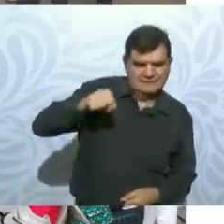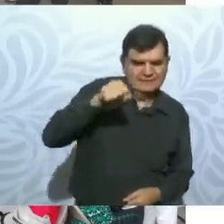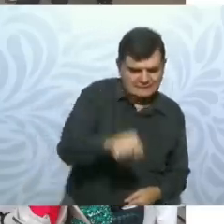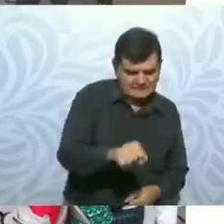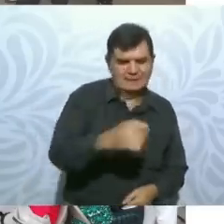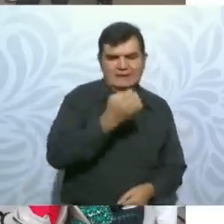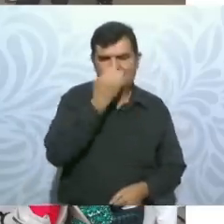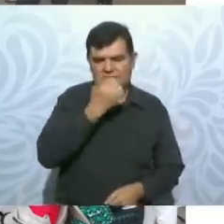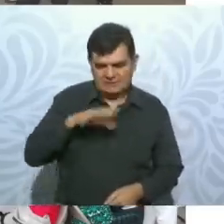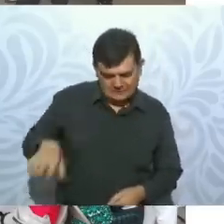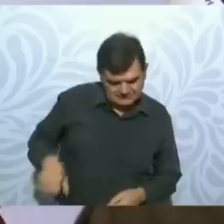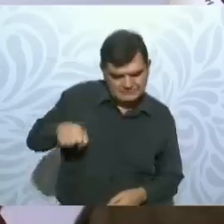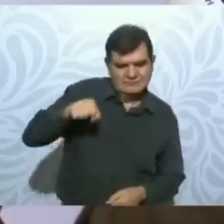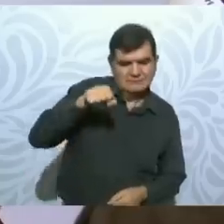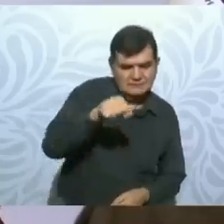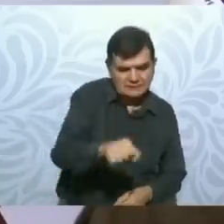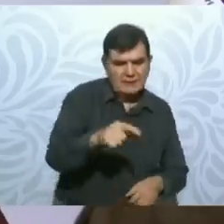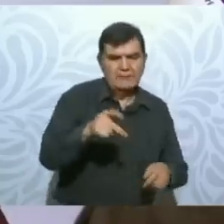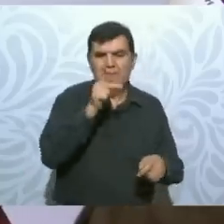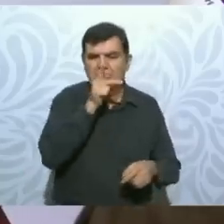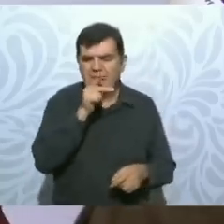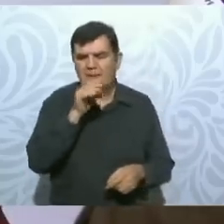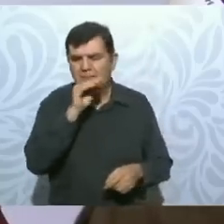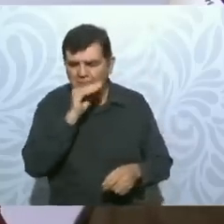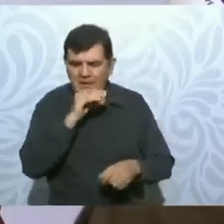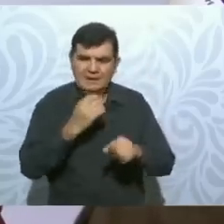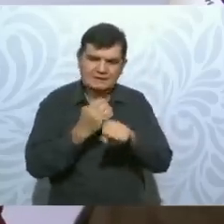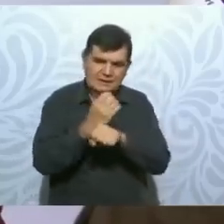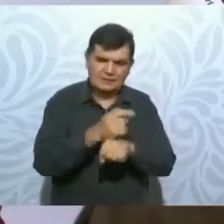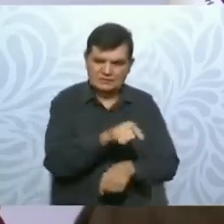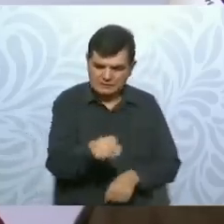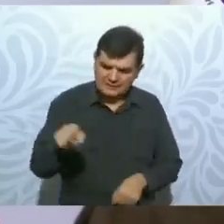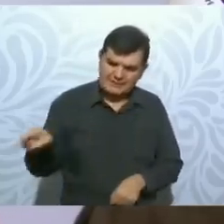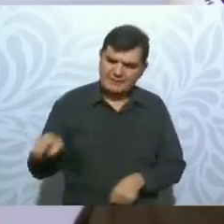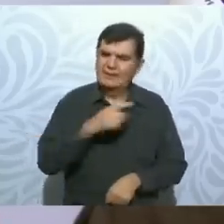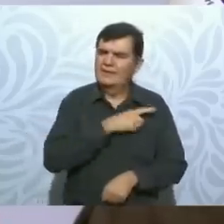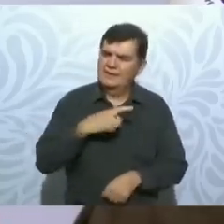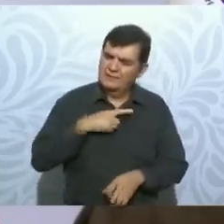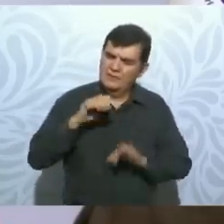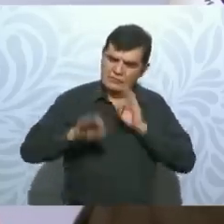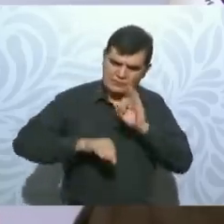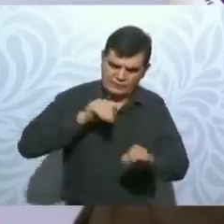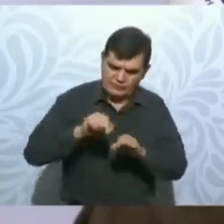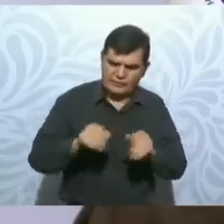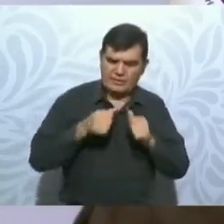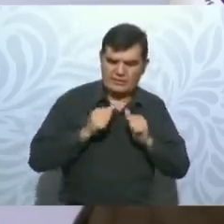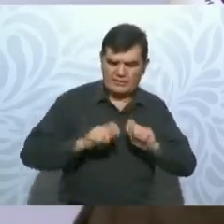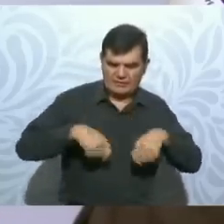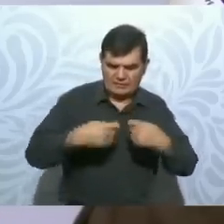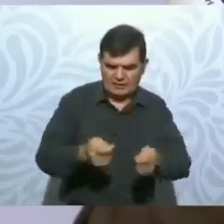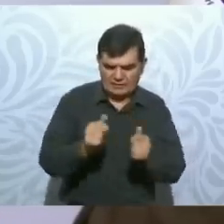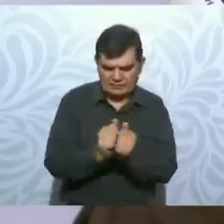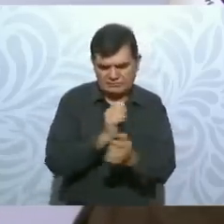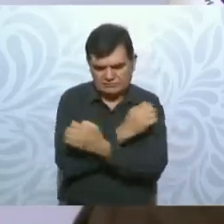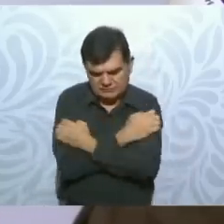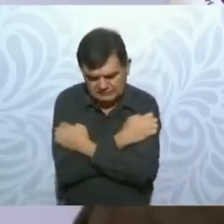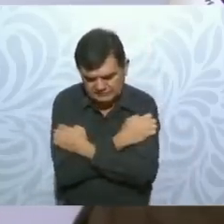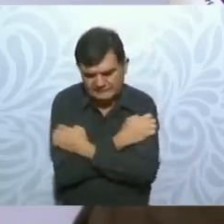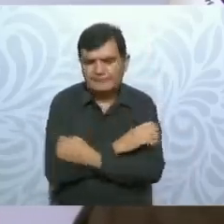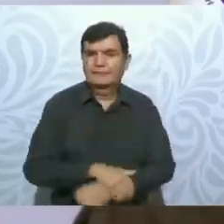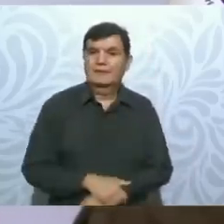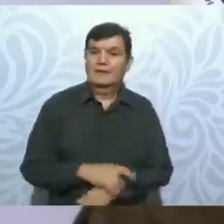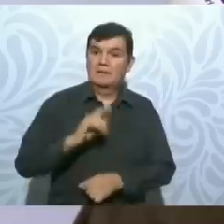sus padres y el estado cumplan su obligación de procurarle Educación si detectamos que algún joven